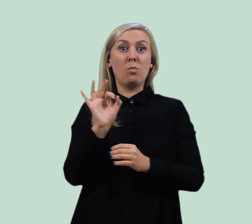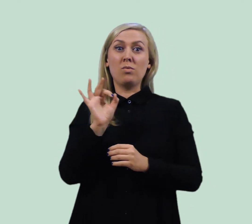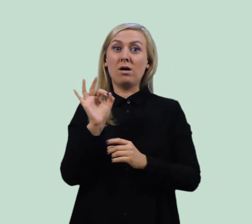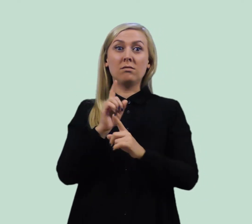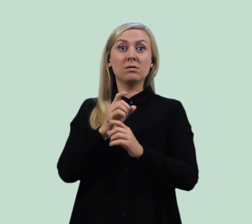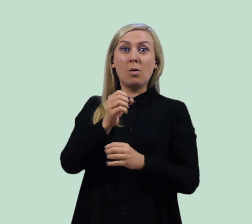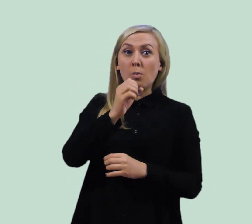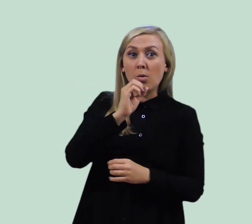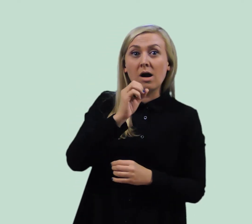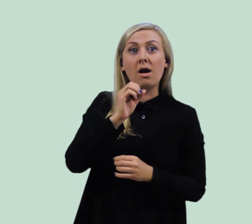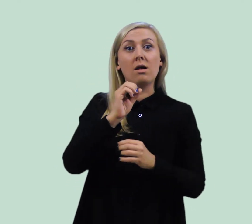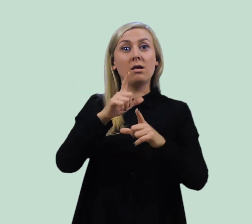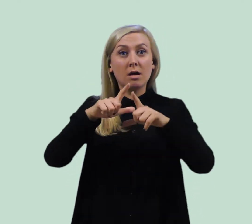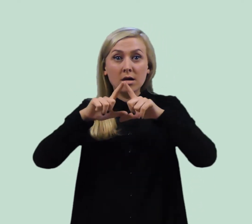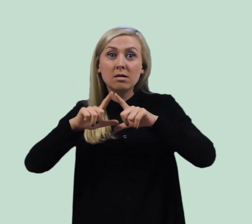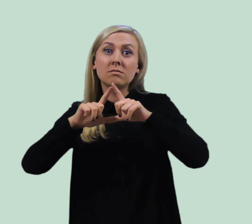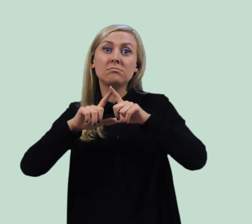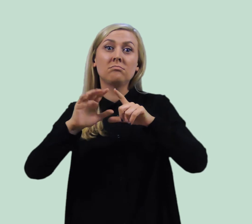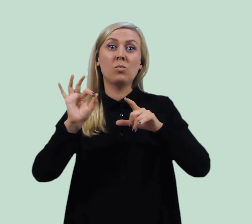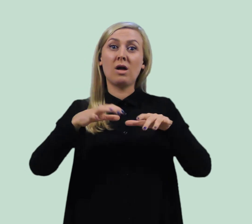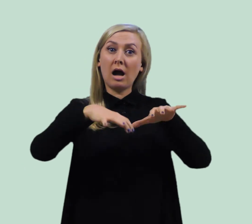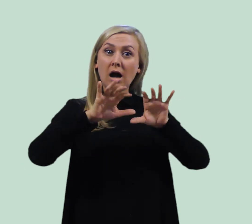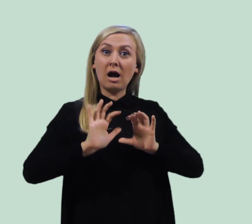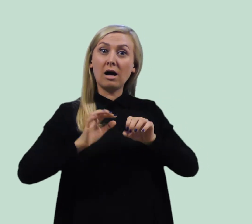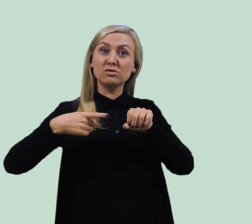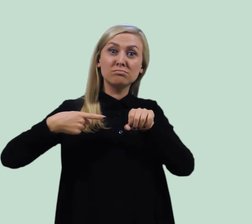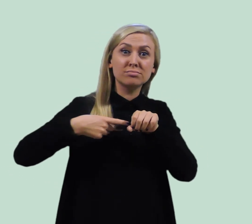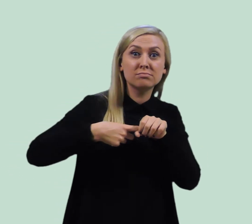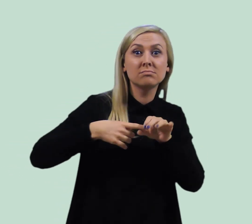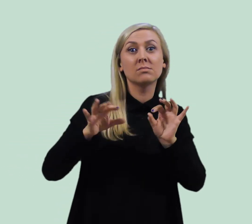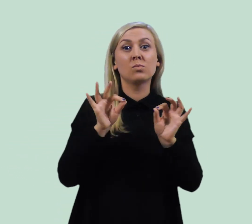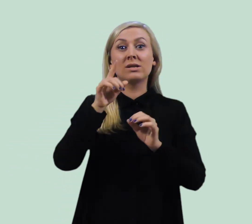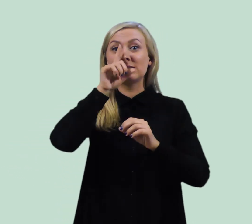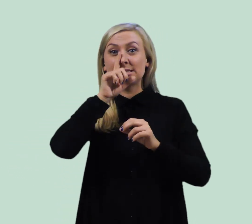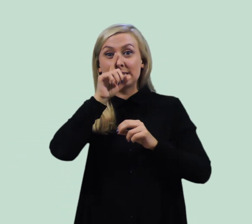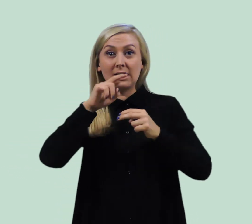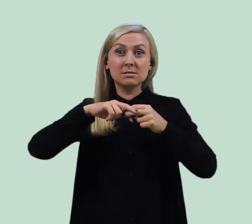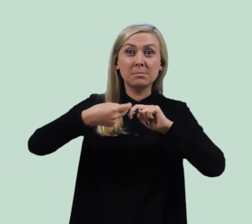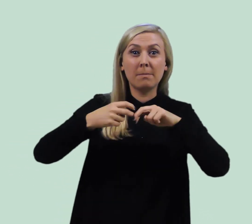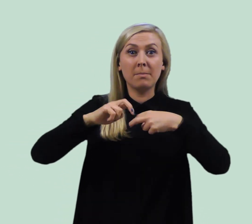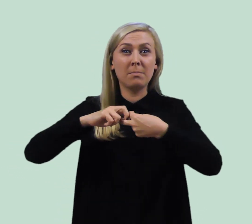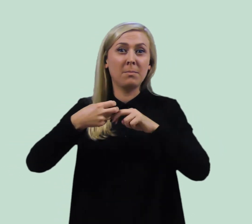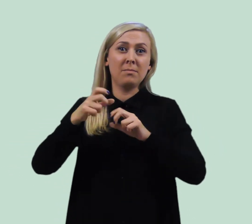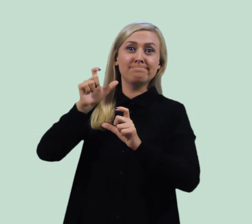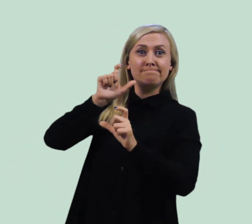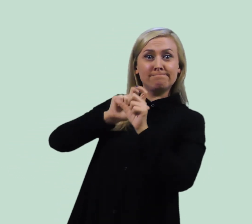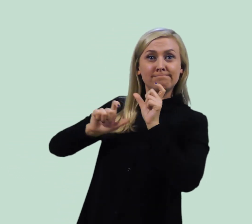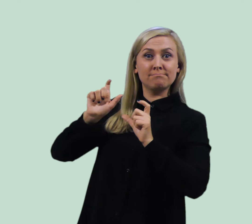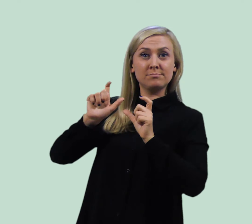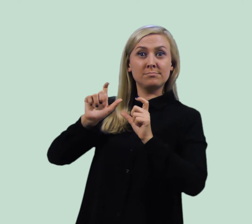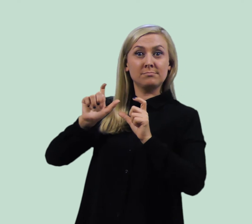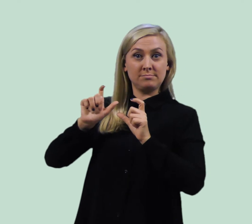dich zu Oral-Sex, Anal-Sex oder Vaginal-Sex zwingen.